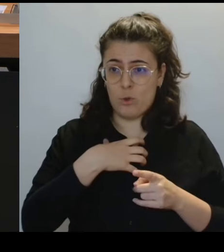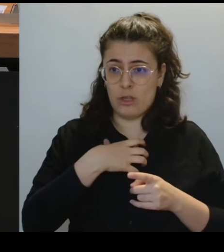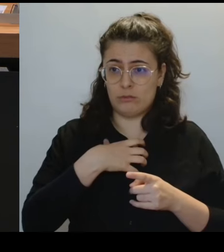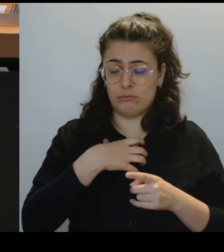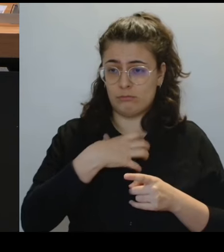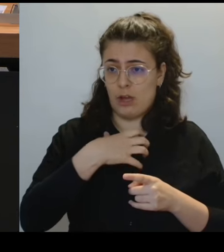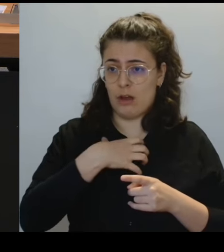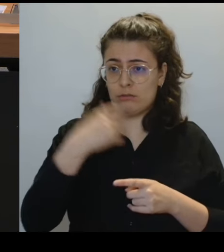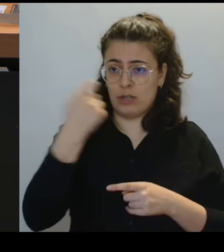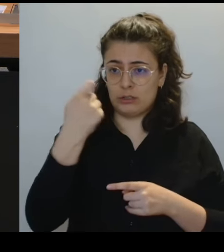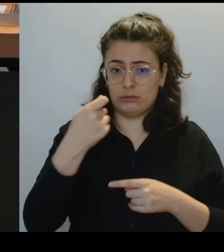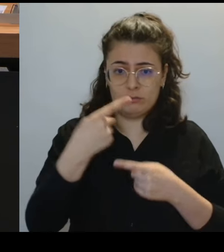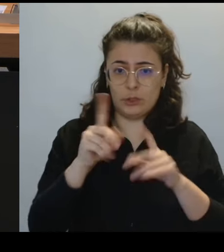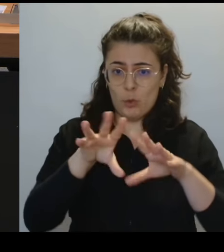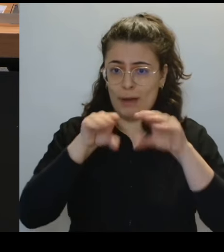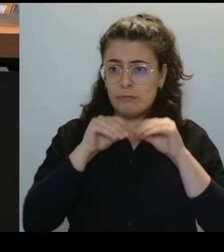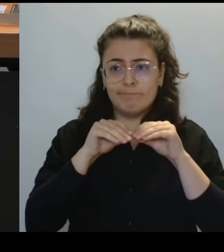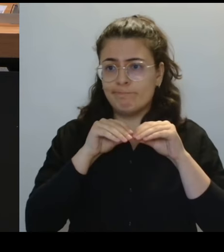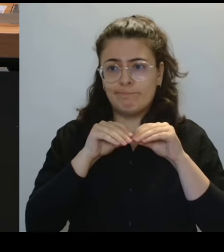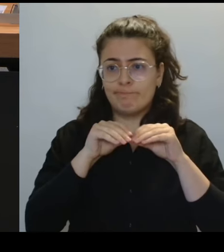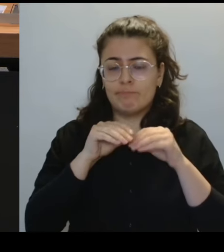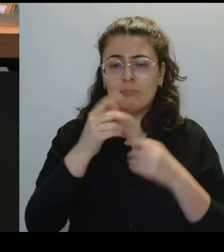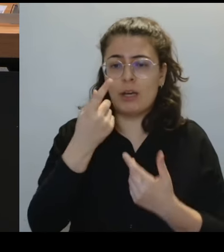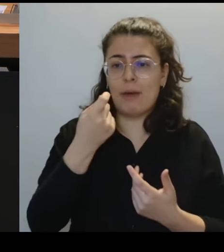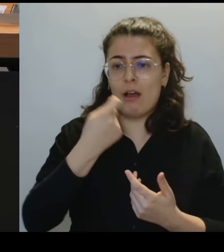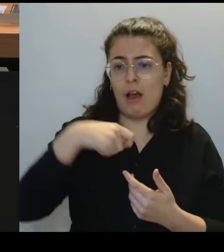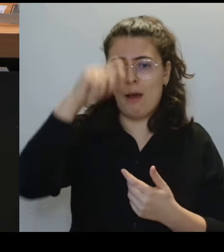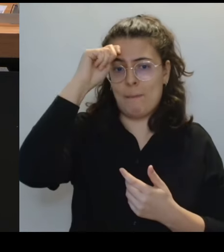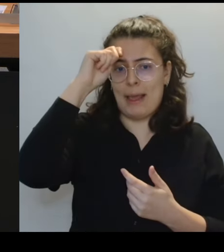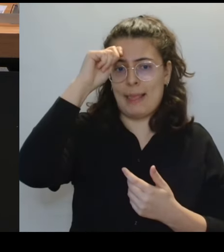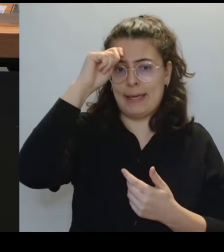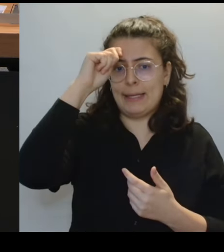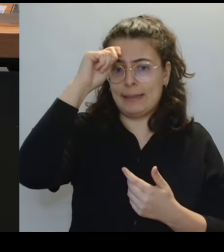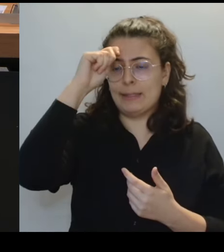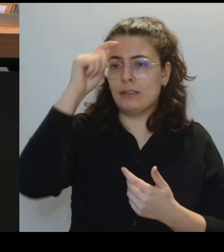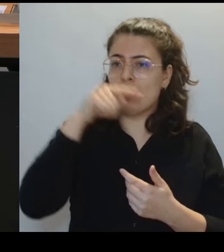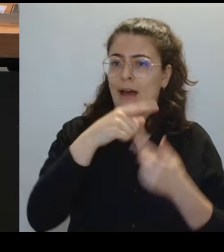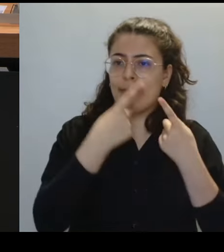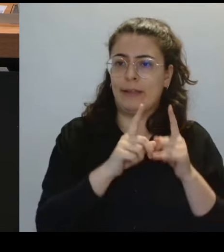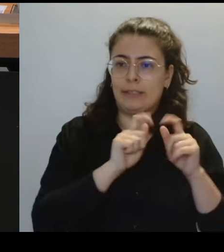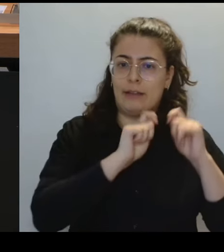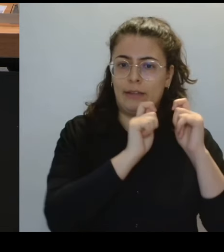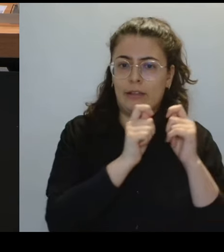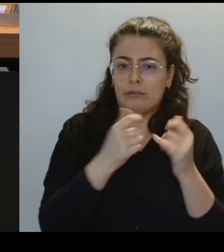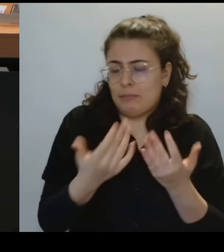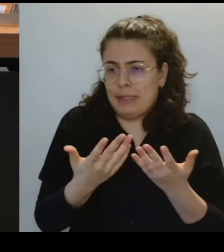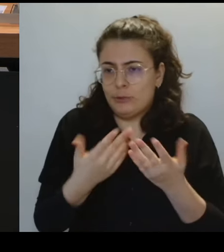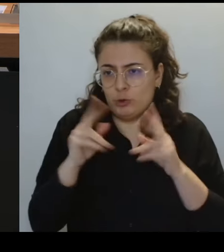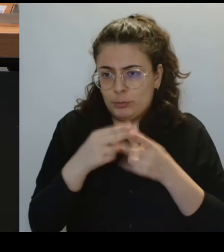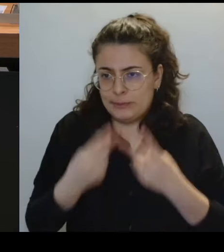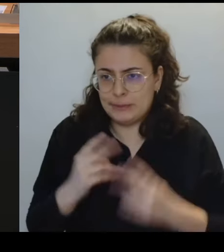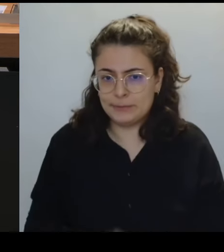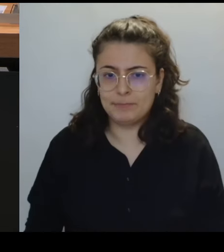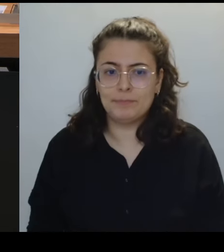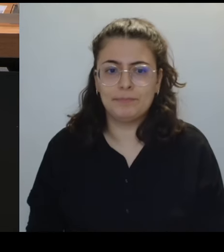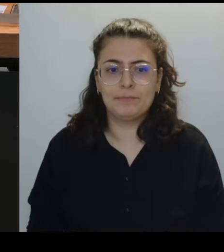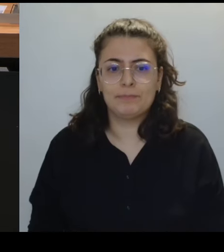Ihr Antrag suggeriert, mehrheitlich nicht der Fall ist. Unabhängig davon, wie oft Vorsorgetermine bei Ärztinnen